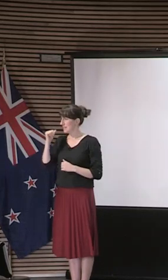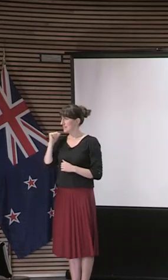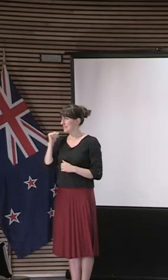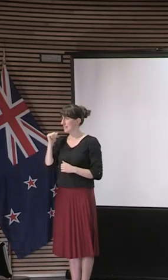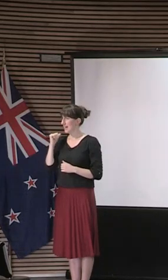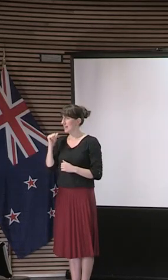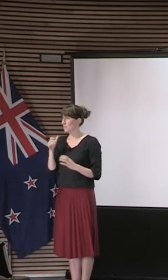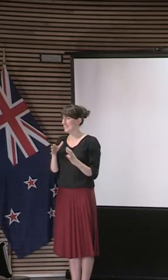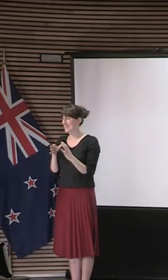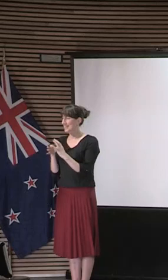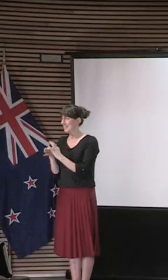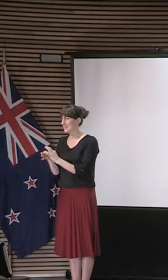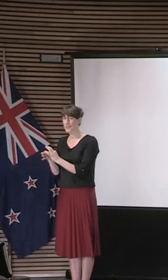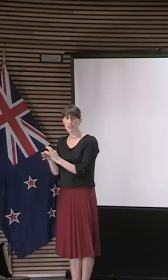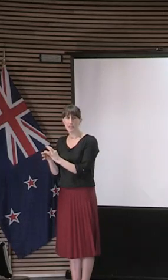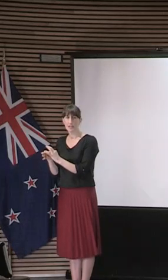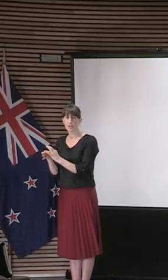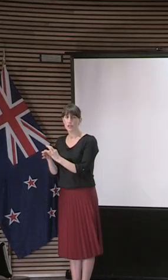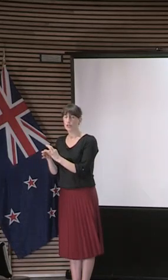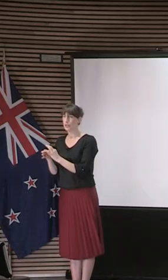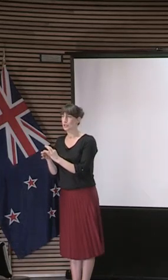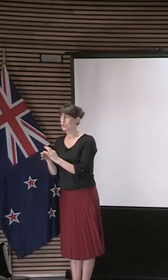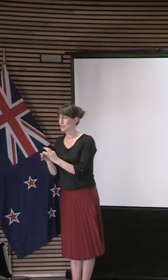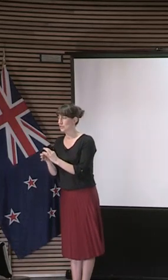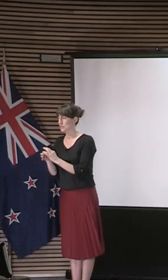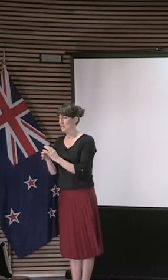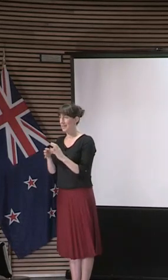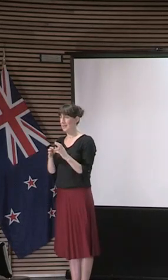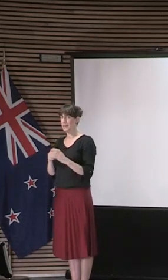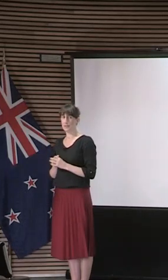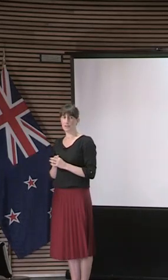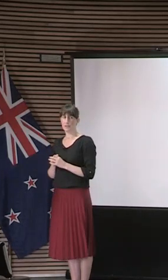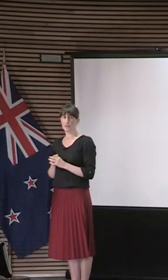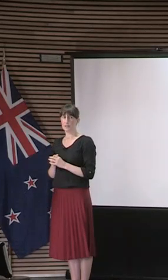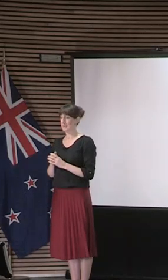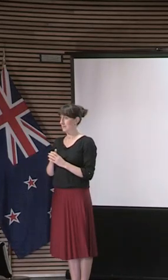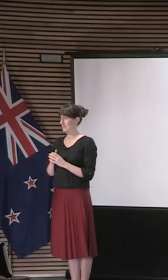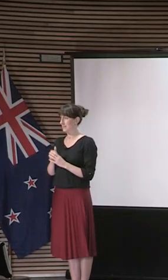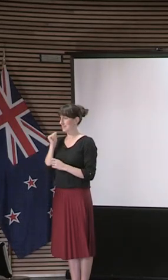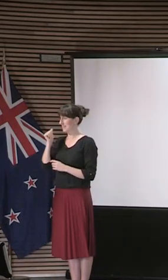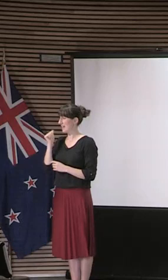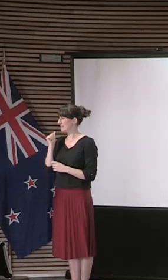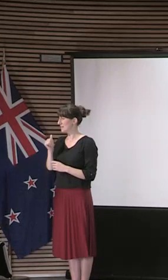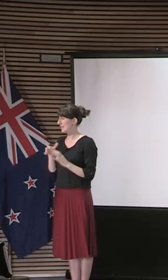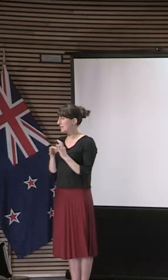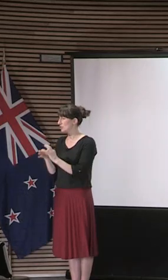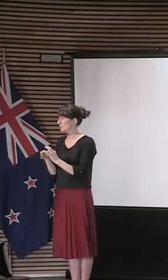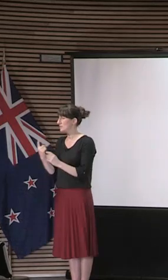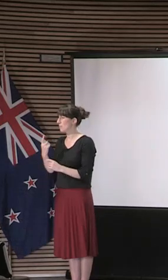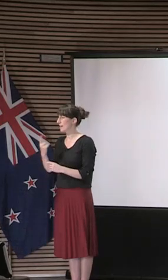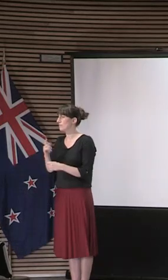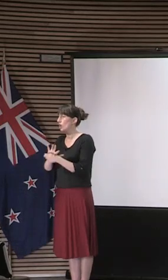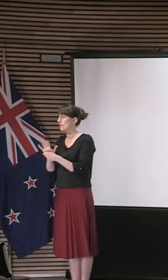hiahia ahau ki te mahi kia pai.